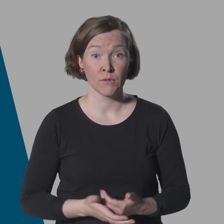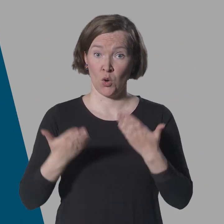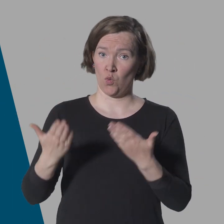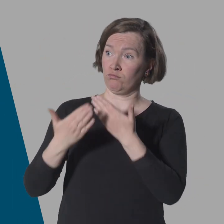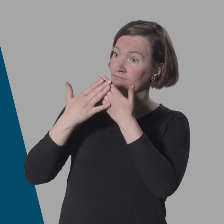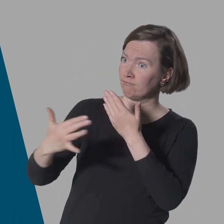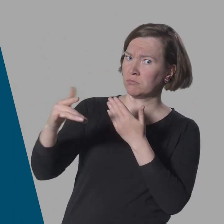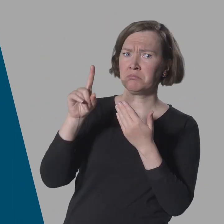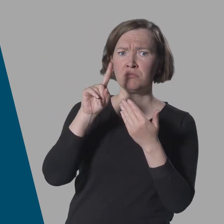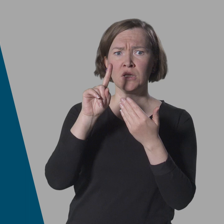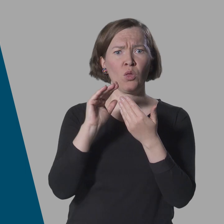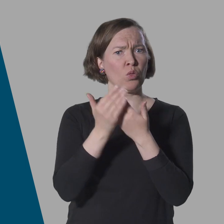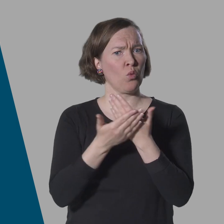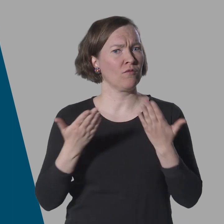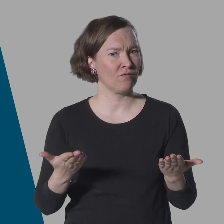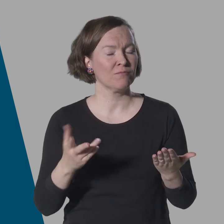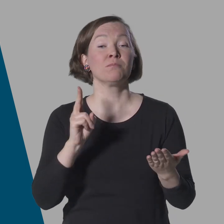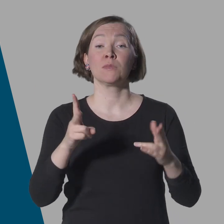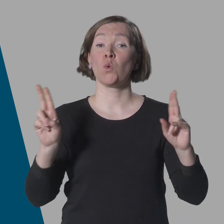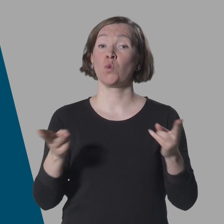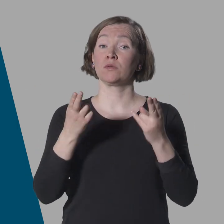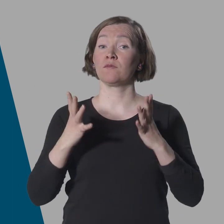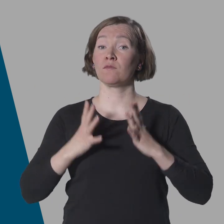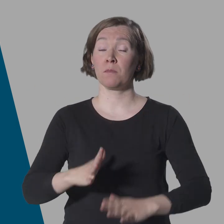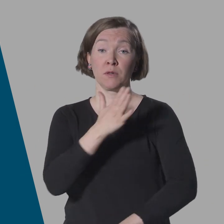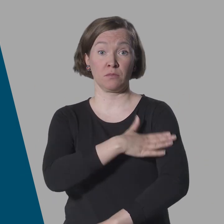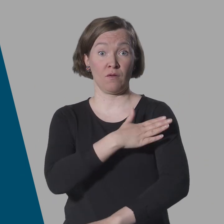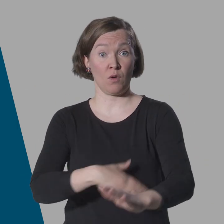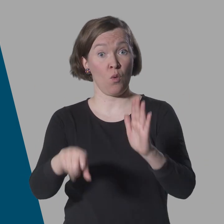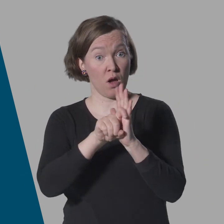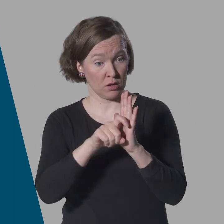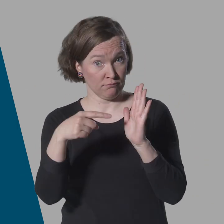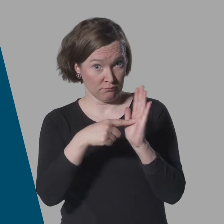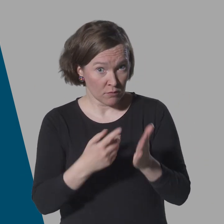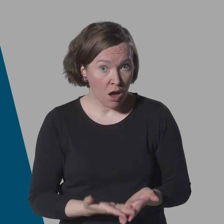Näitä seikkoja turvaa jatkossa uusi vammaispalvelulaki, -